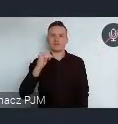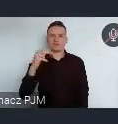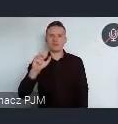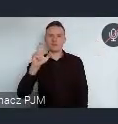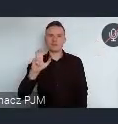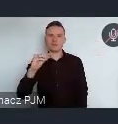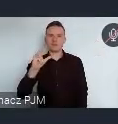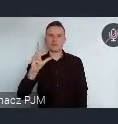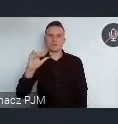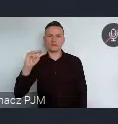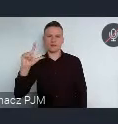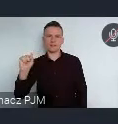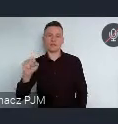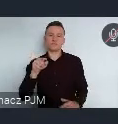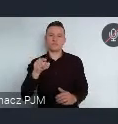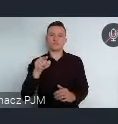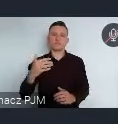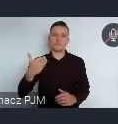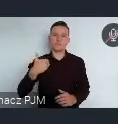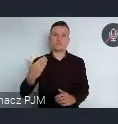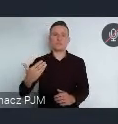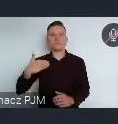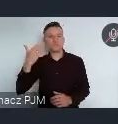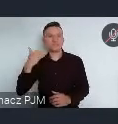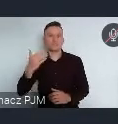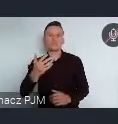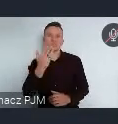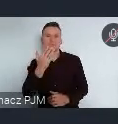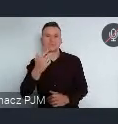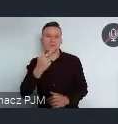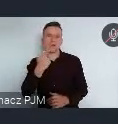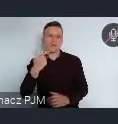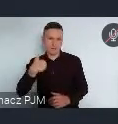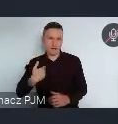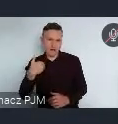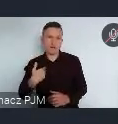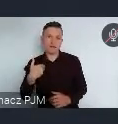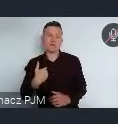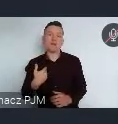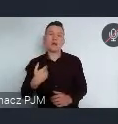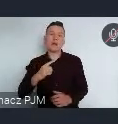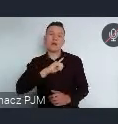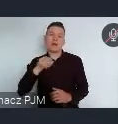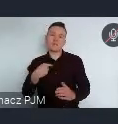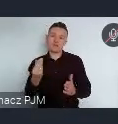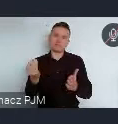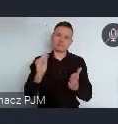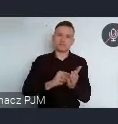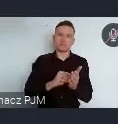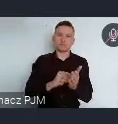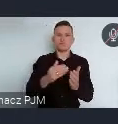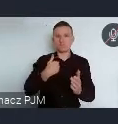Oczywiście jej wystąpienie było w języku angielskim, nałożyliśmy specjalnie głos lektora tłumaczącego jej wystąpienie.